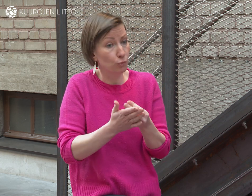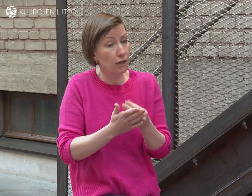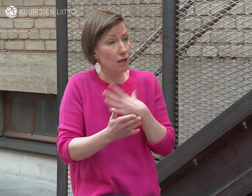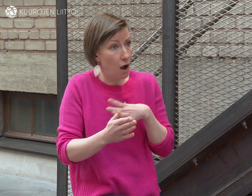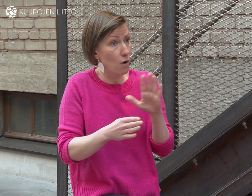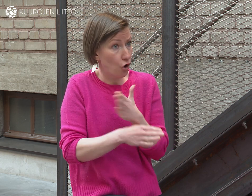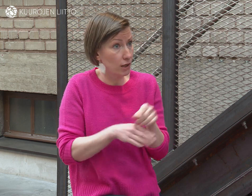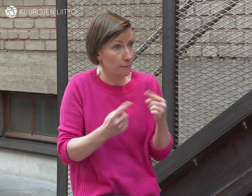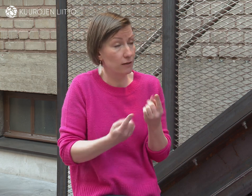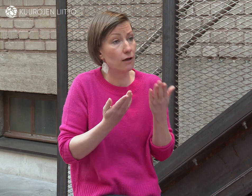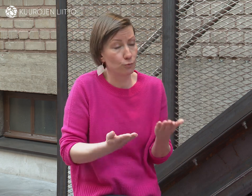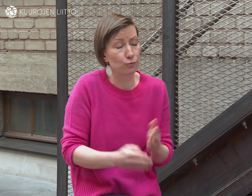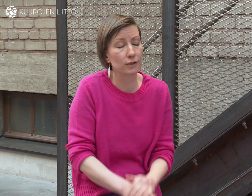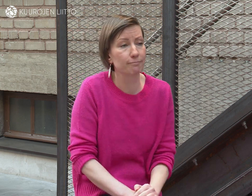sekä korjaa kanssamme tämän tilanteen.